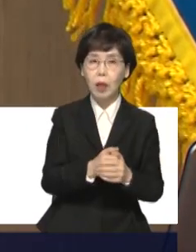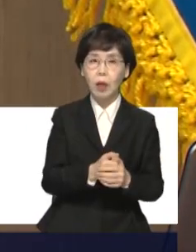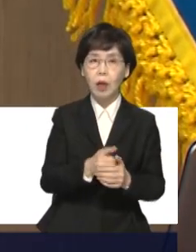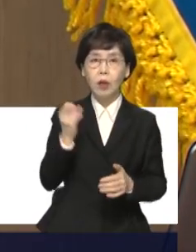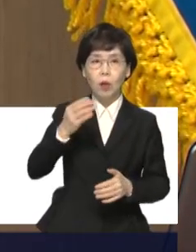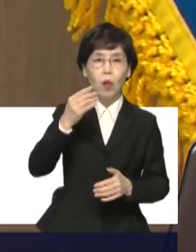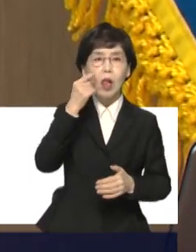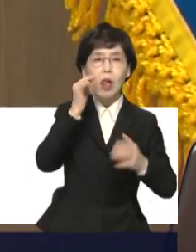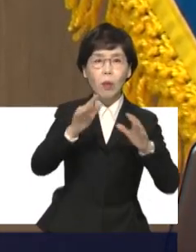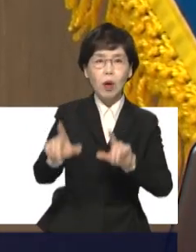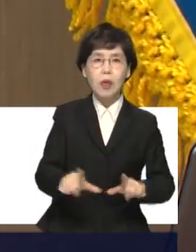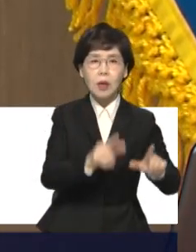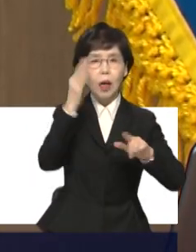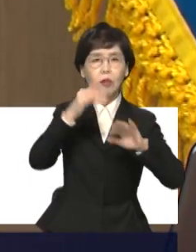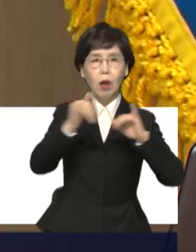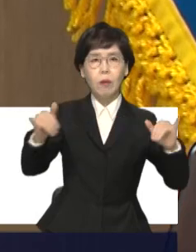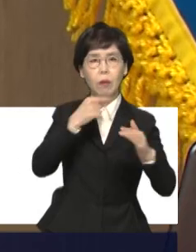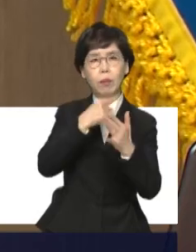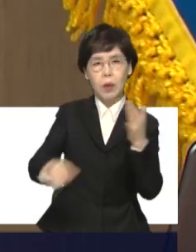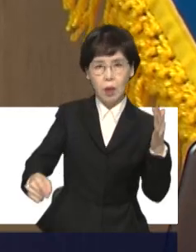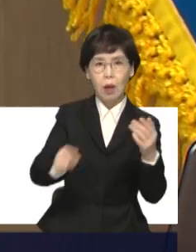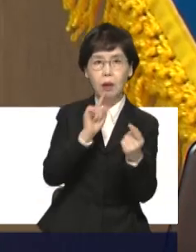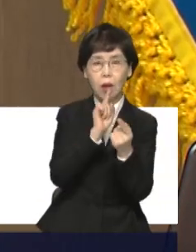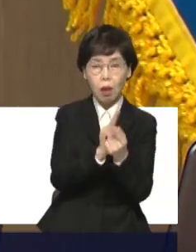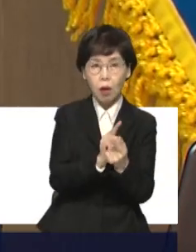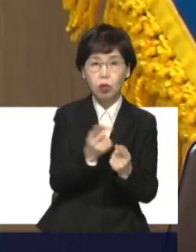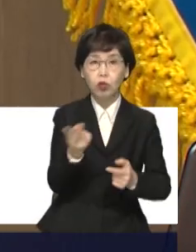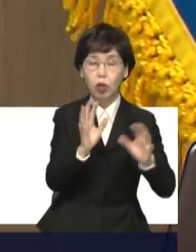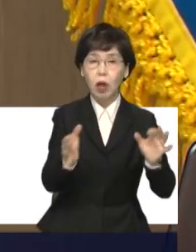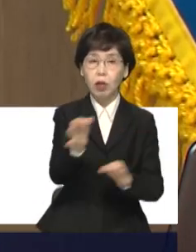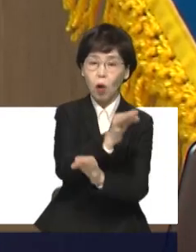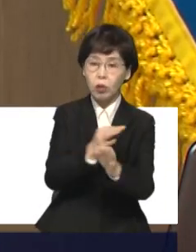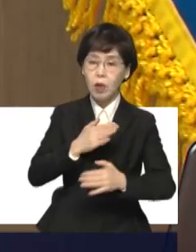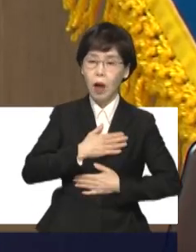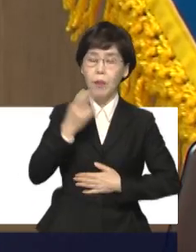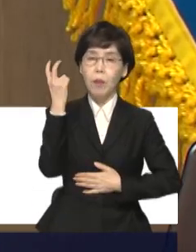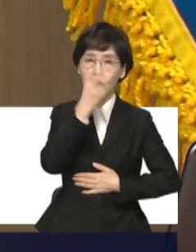피해를 입고 양국의 경제와 안보는 깊은 반목에 빠지고 말았습니다.